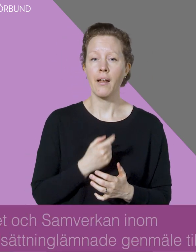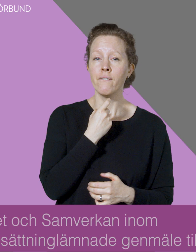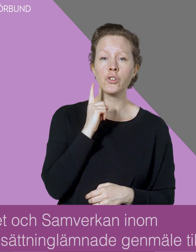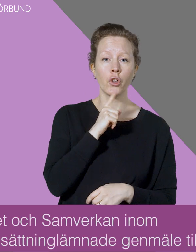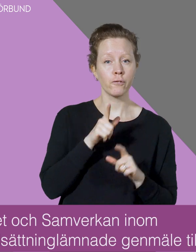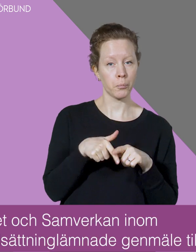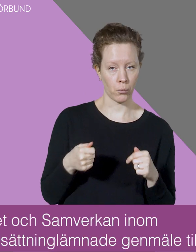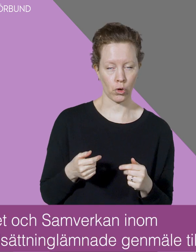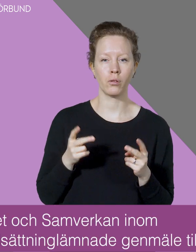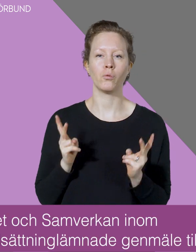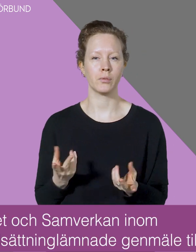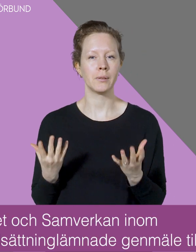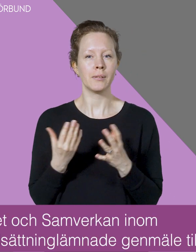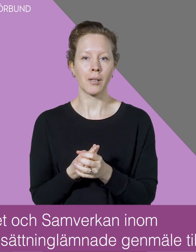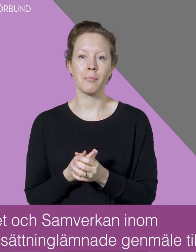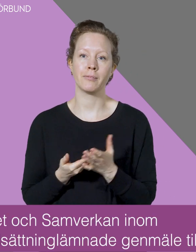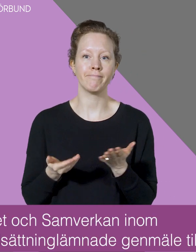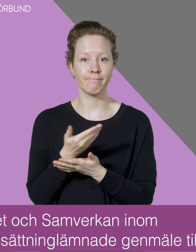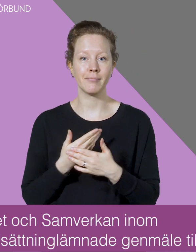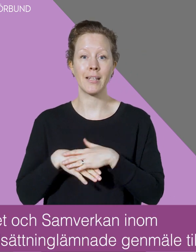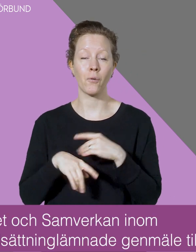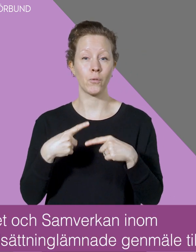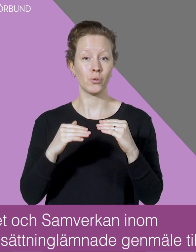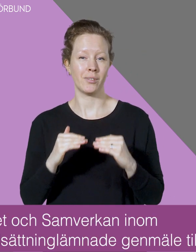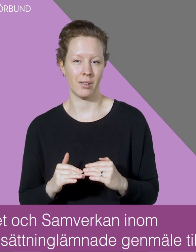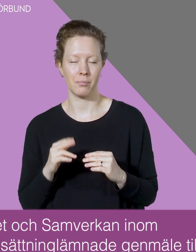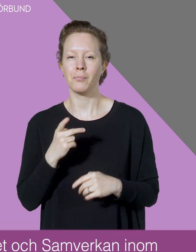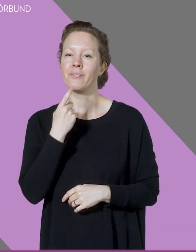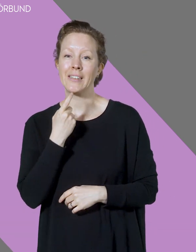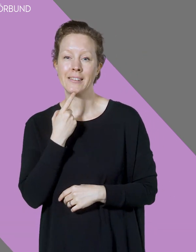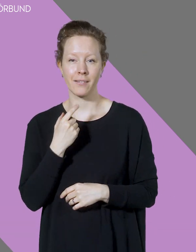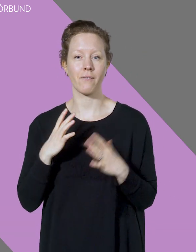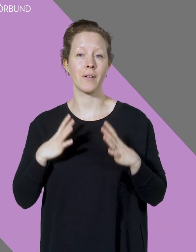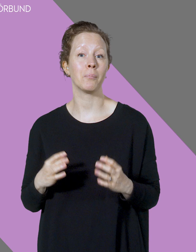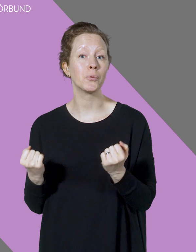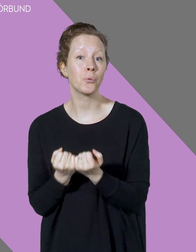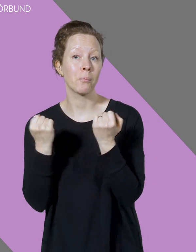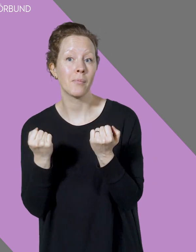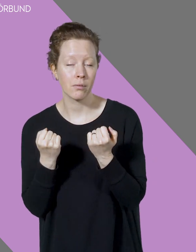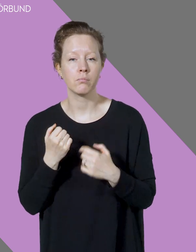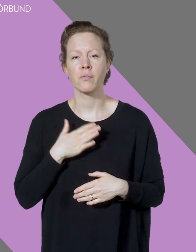Finlands Dövas Förbund och Samverkan inom funktionsnedsättning -